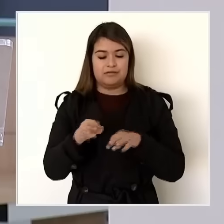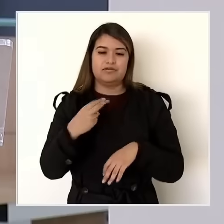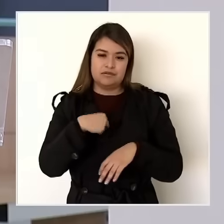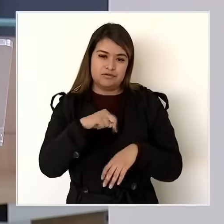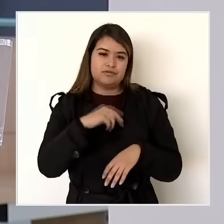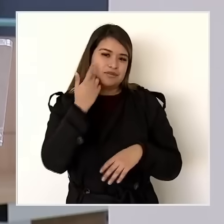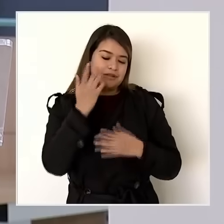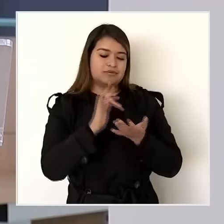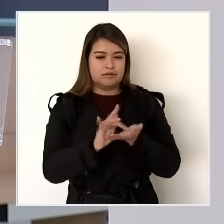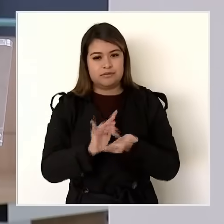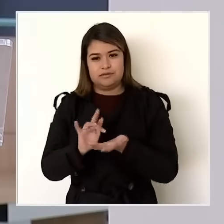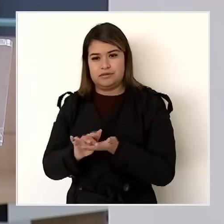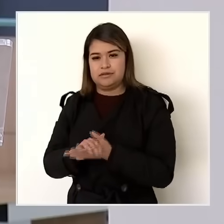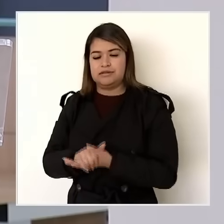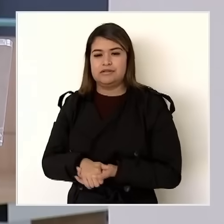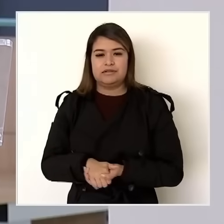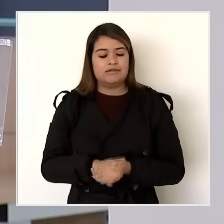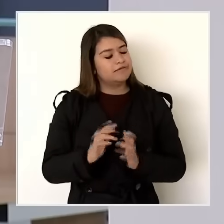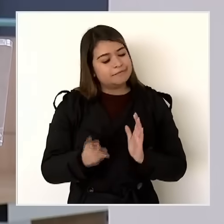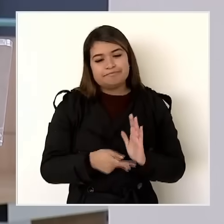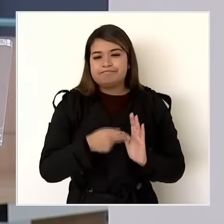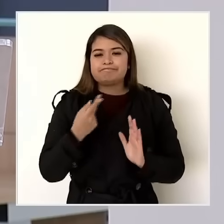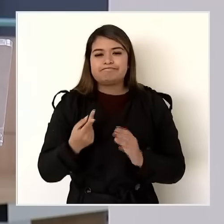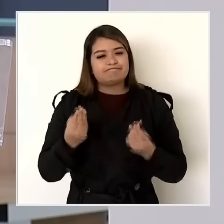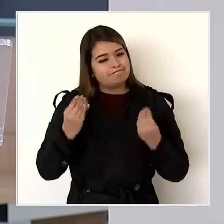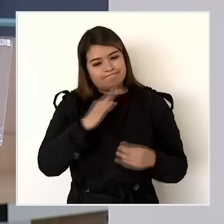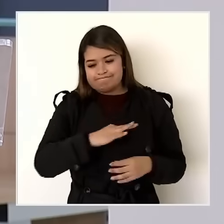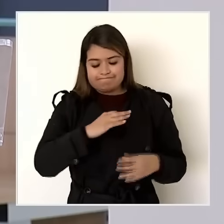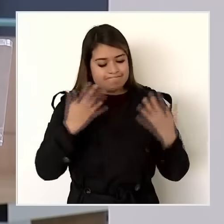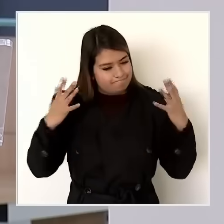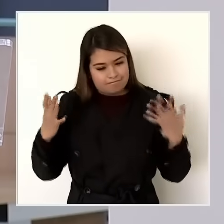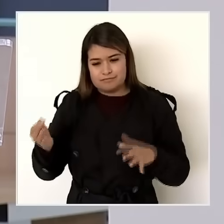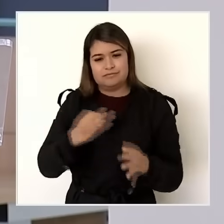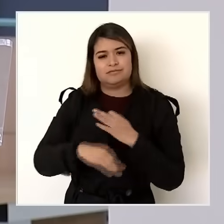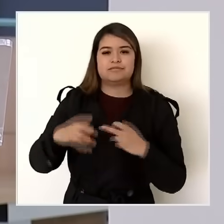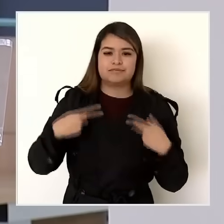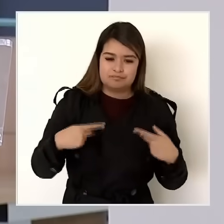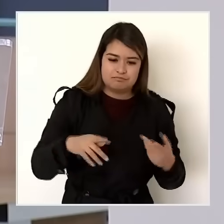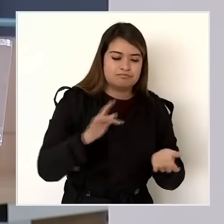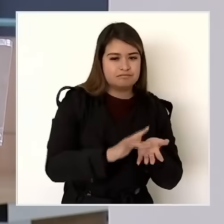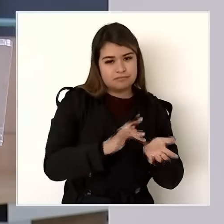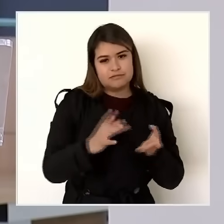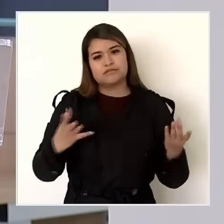de México. Nuevamente felicito a Rafael, a todo el equipo, a la Defensa, a la Marina por todo